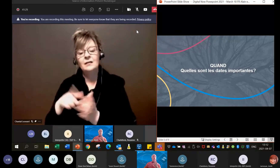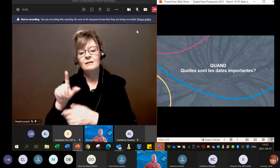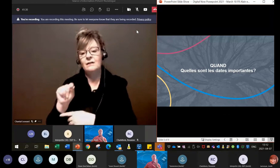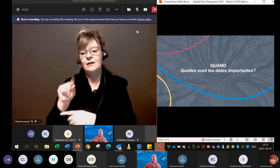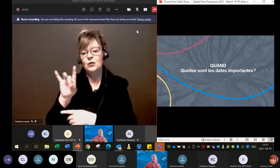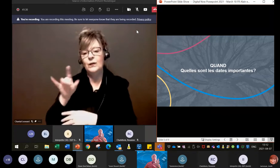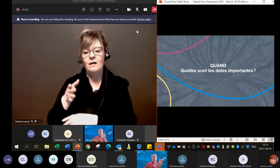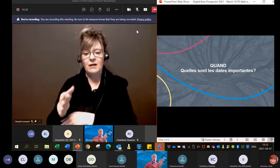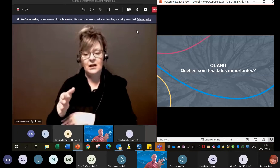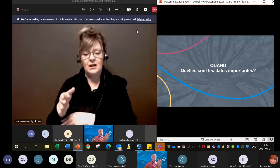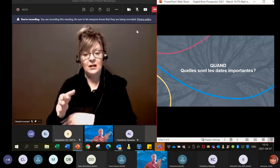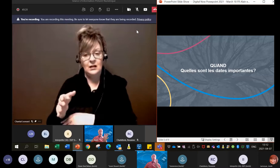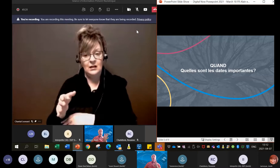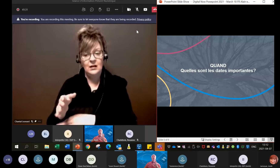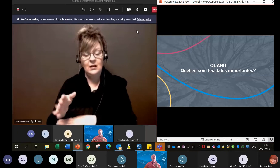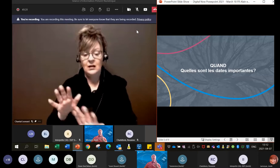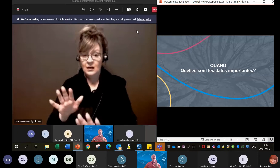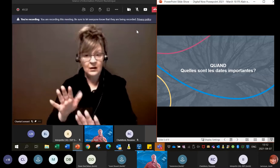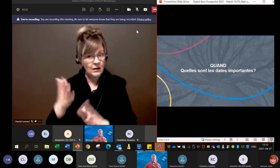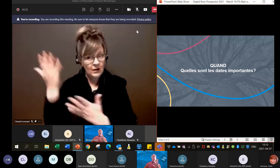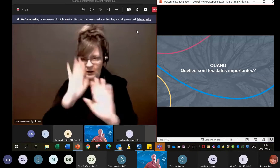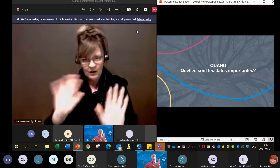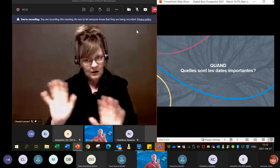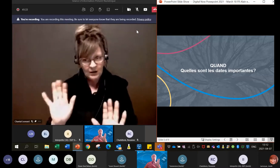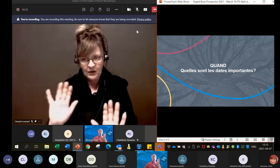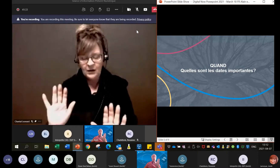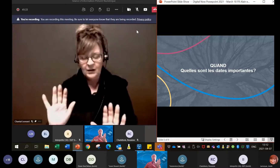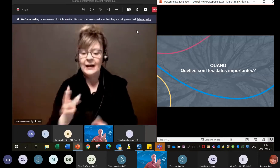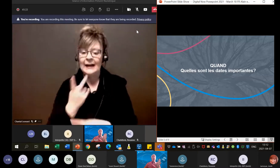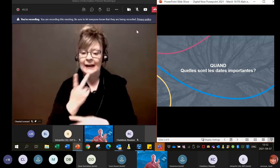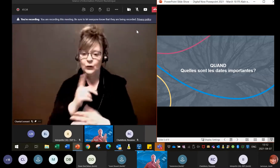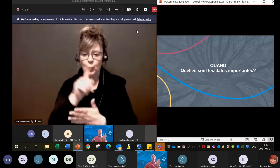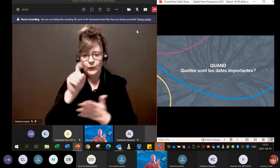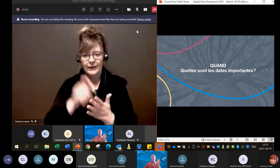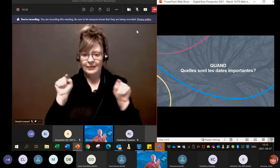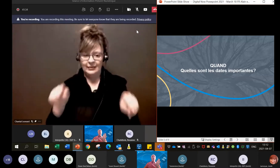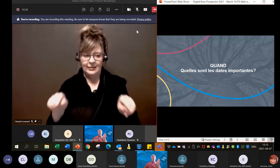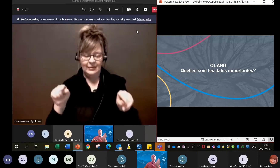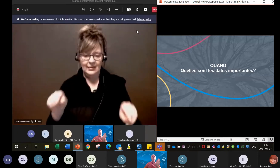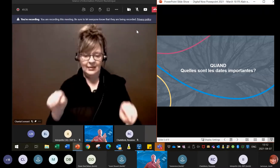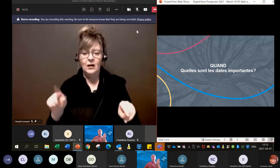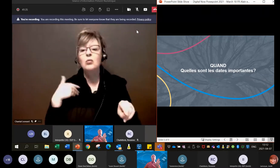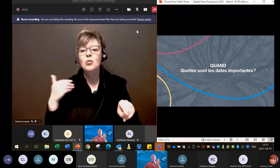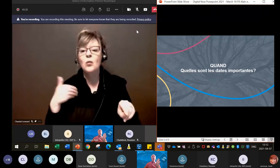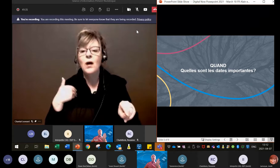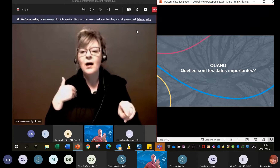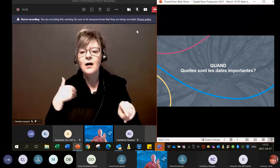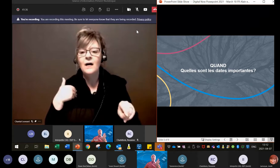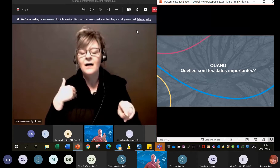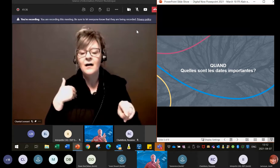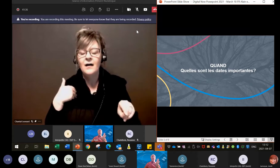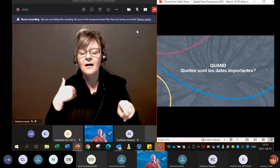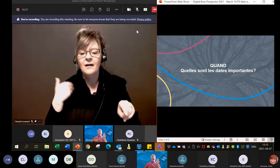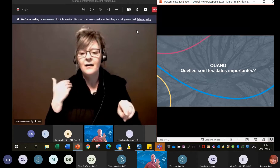Ne vous en faites pas, les deux dates